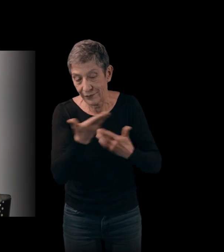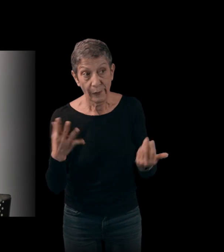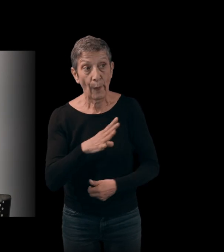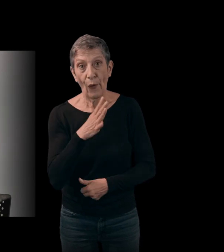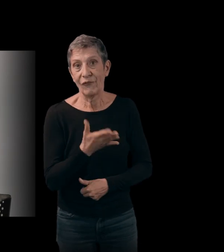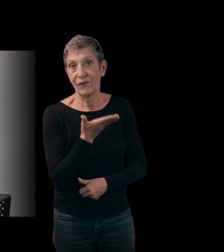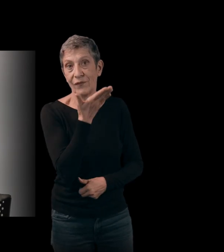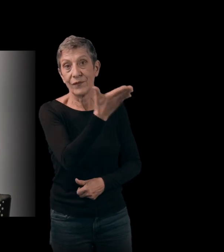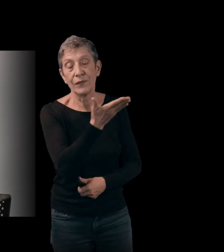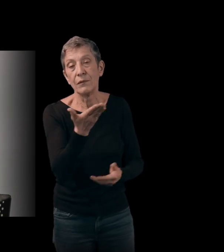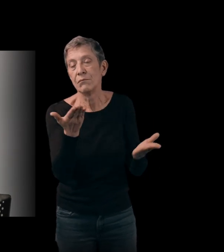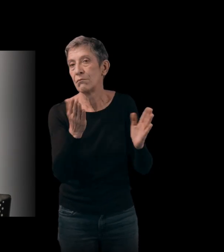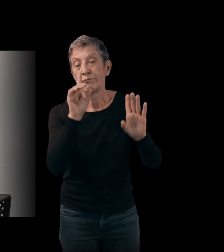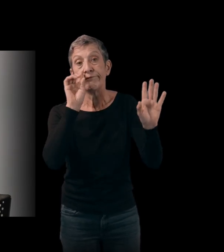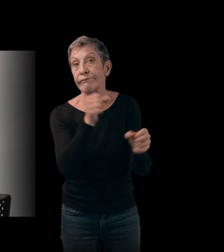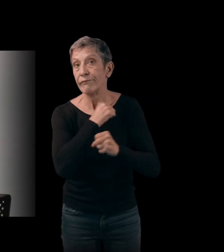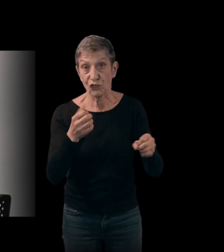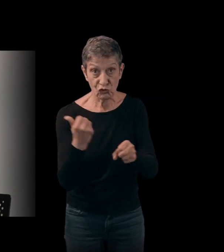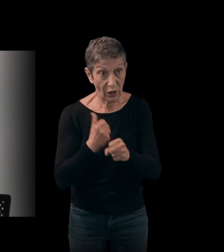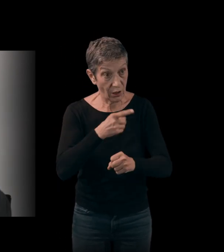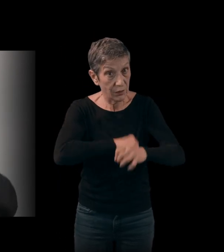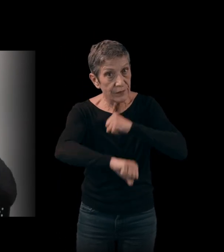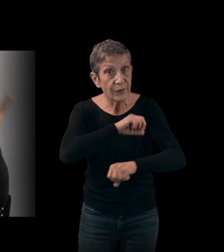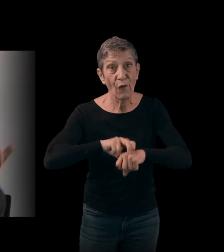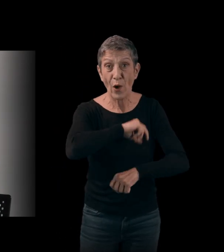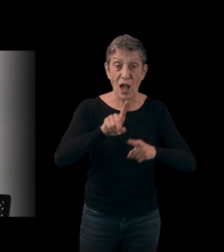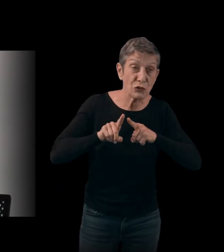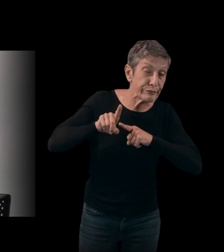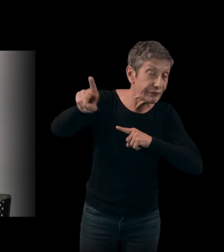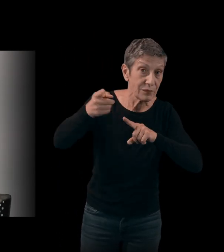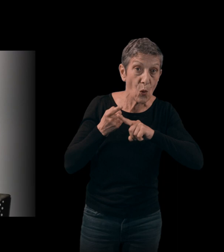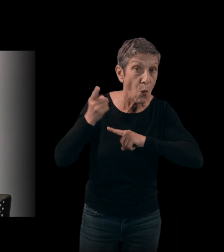qui organise chaque année un voyage à l'autre bout du monde avec ses